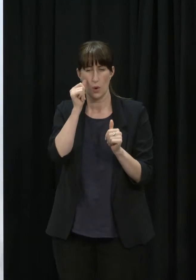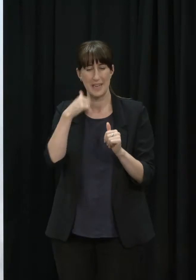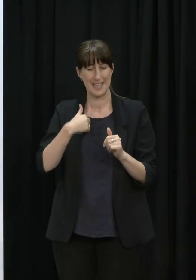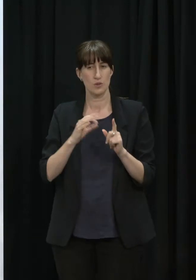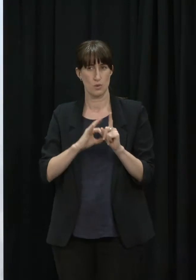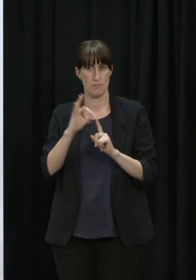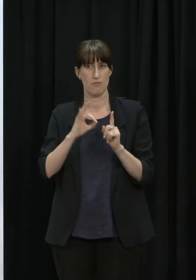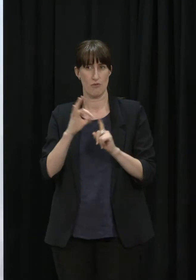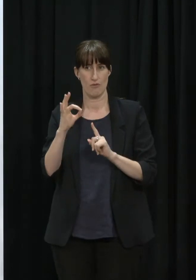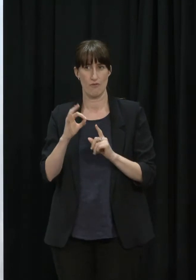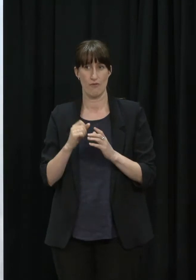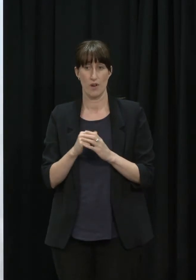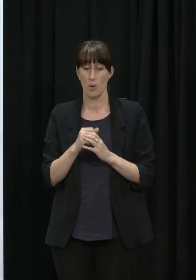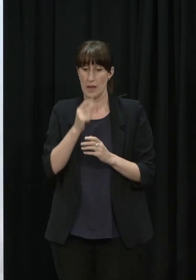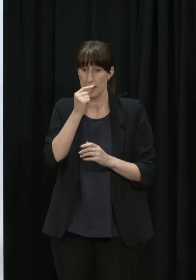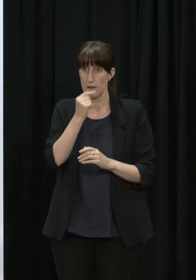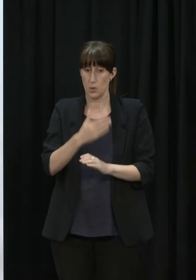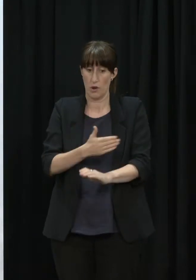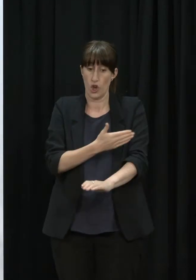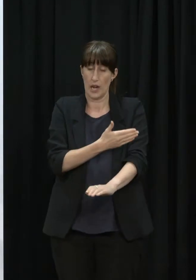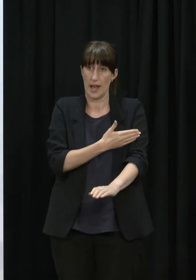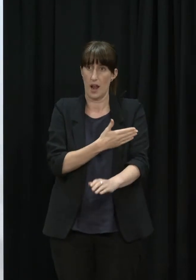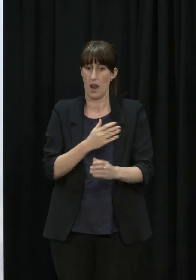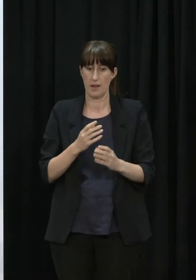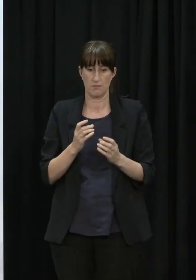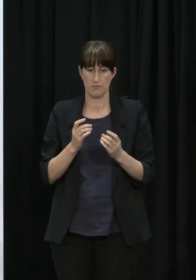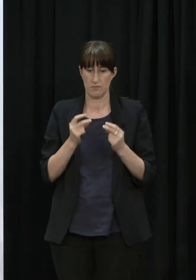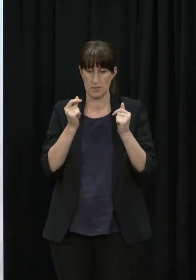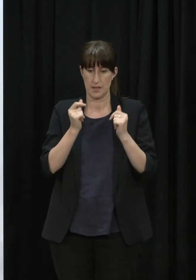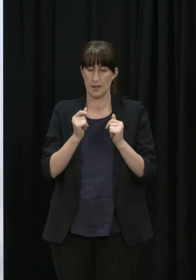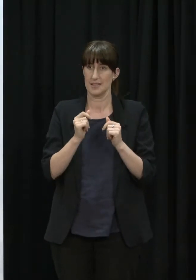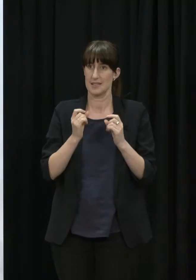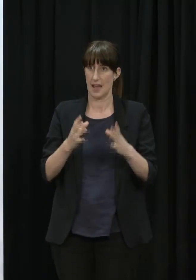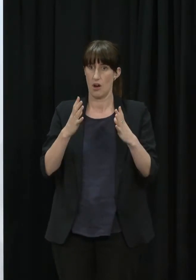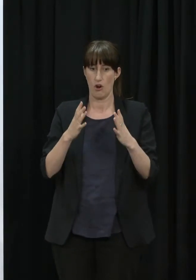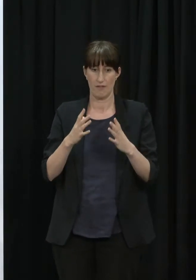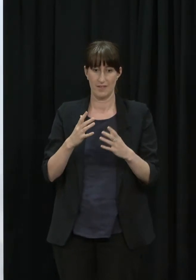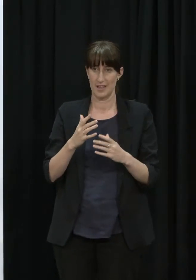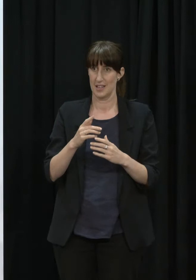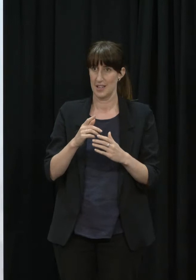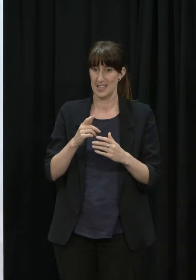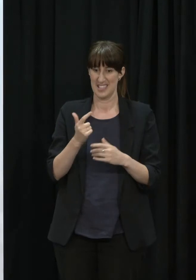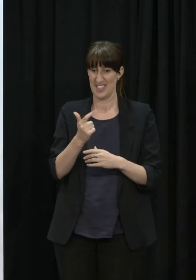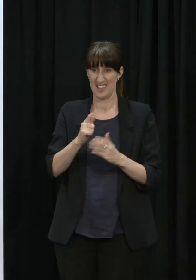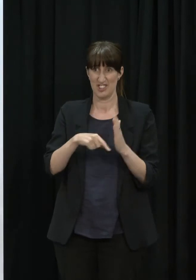tikanga ka aro atu taatau rauemi taapiri, na nga pokanga ka taea e tatou te mahi tino